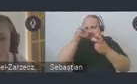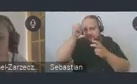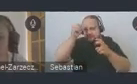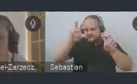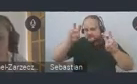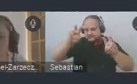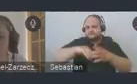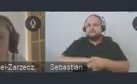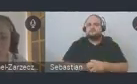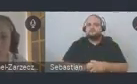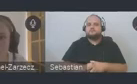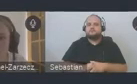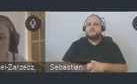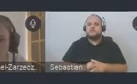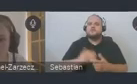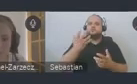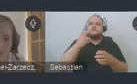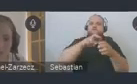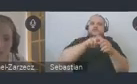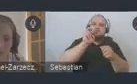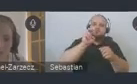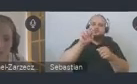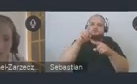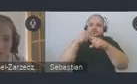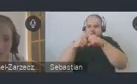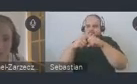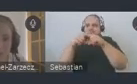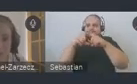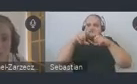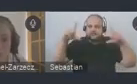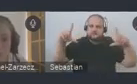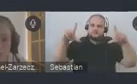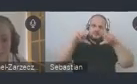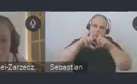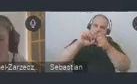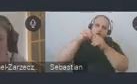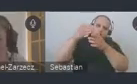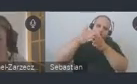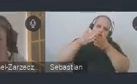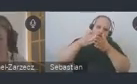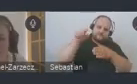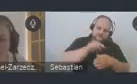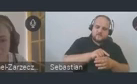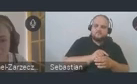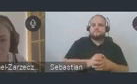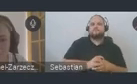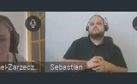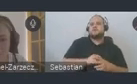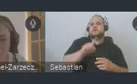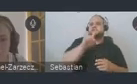Gdzie wyłączamy okno, a gdzie minimalizujemy. Co to są te zakładki? Jak je zapisywać?